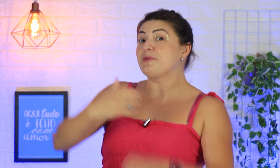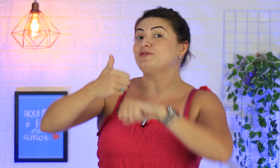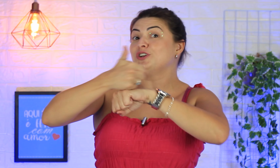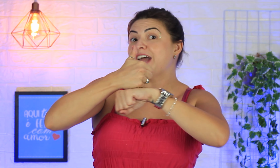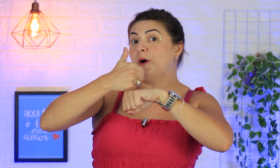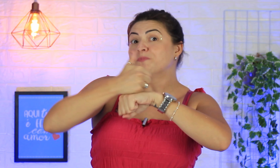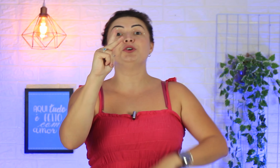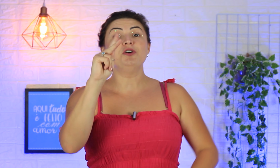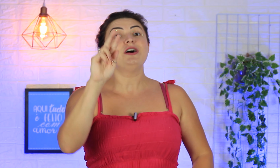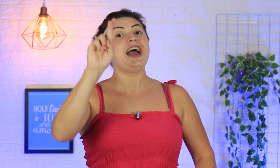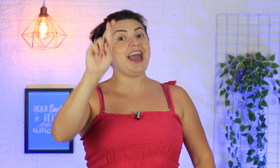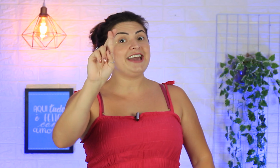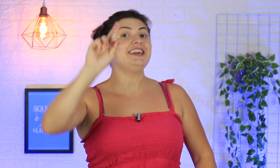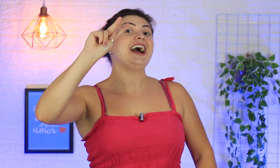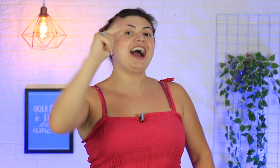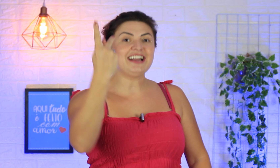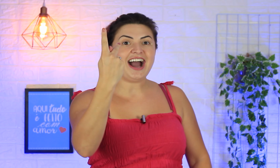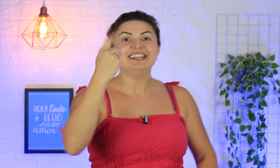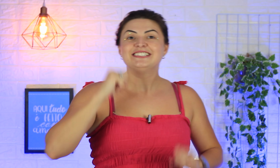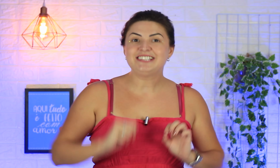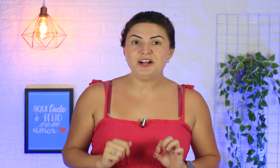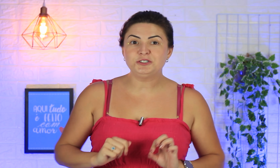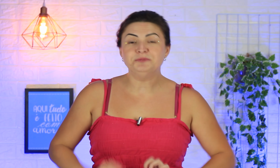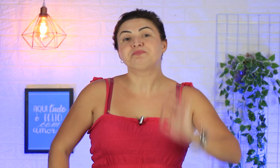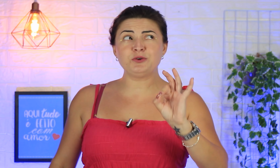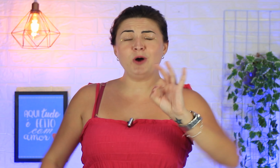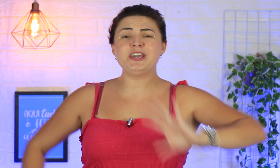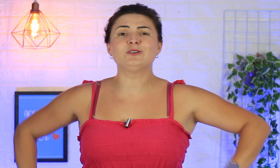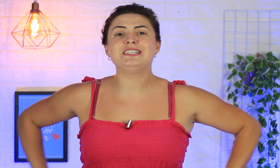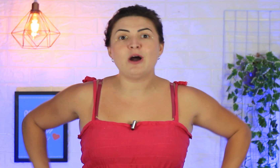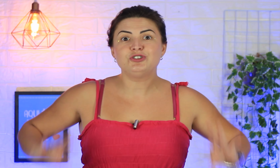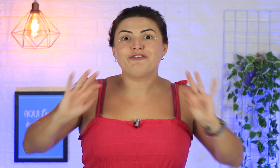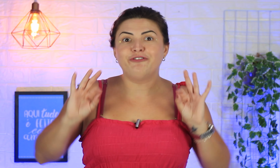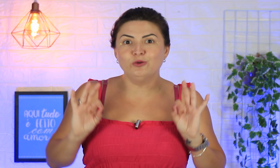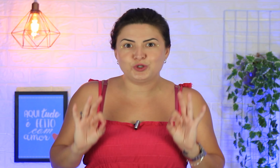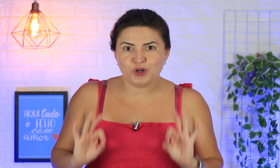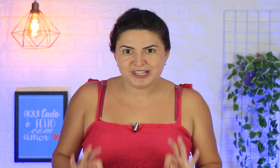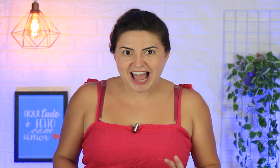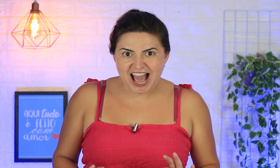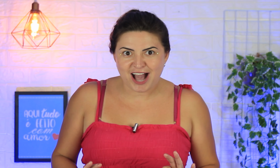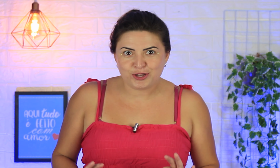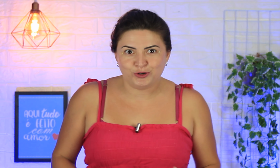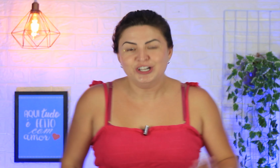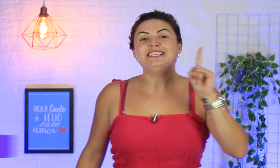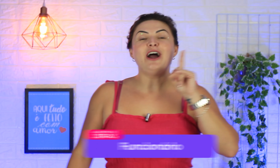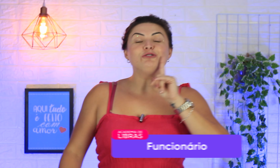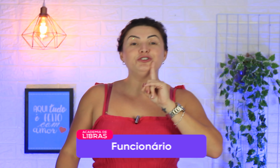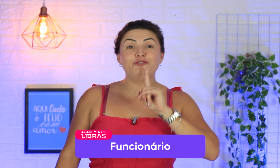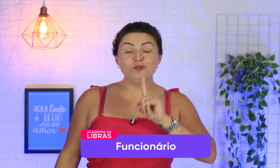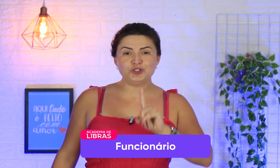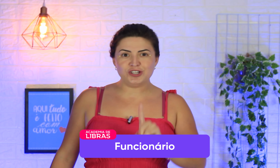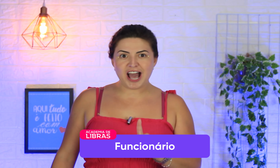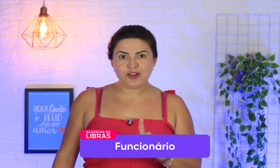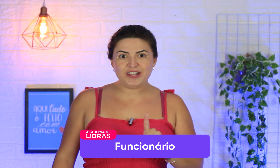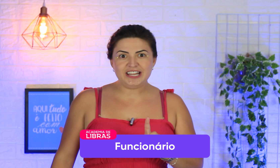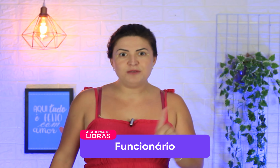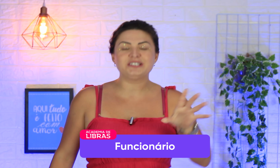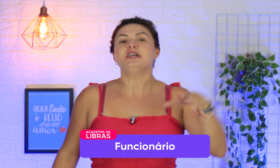é profissional do r h certo e qual que é o sinal de funcionário sinal de funcionário em Libras